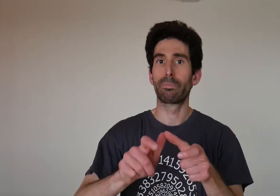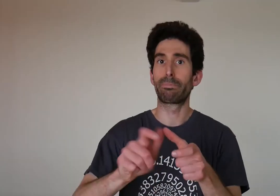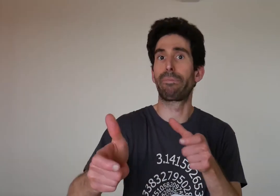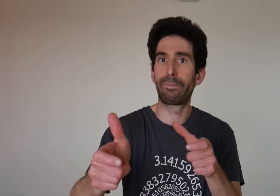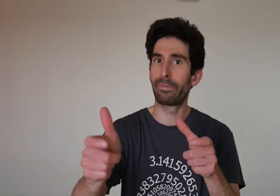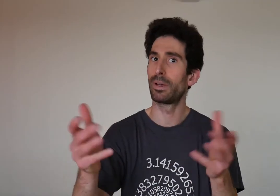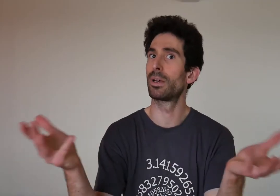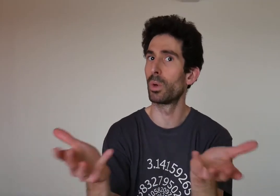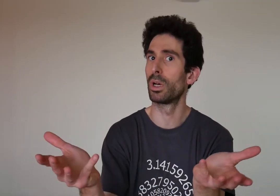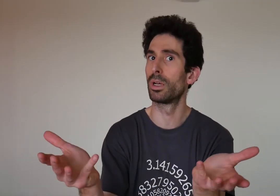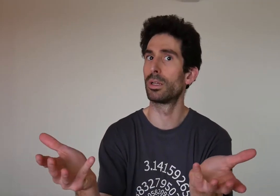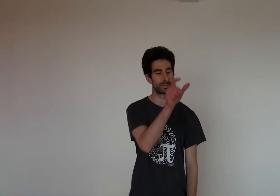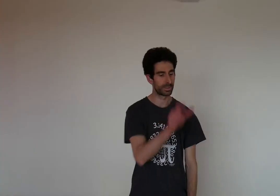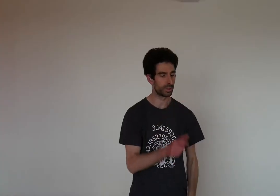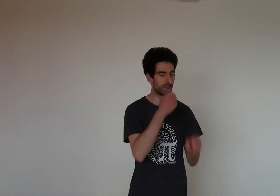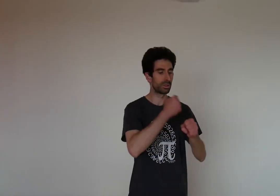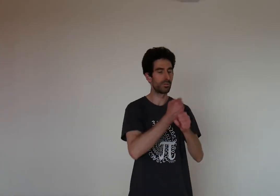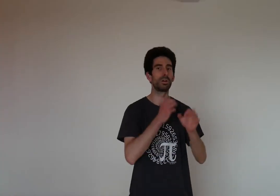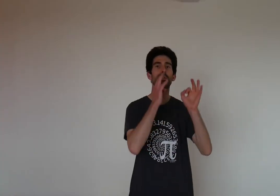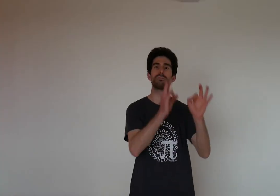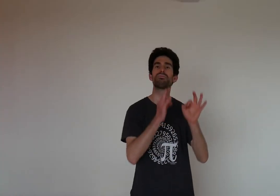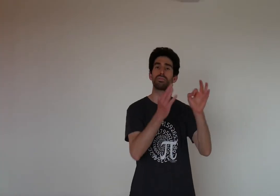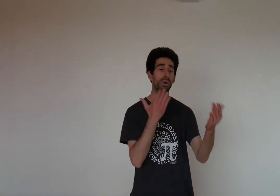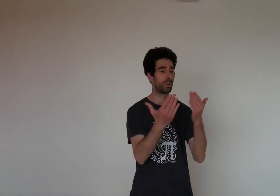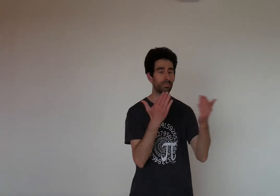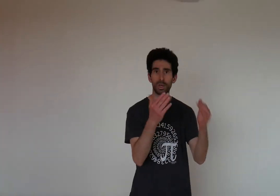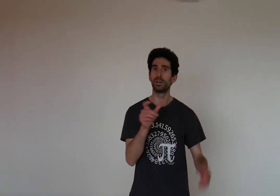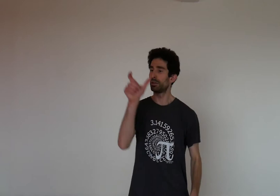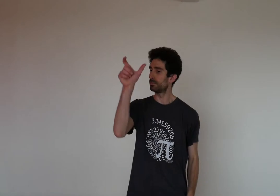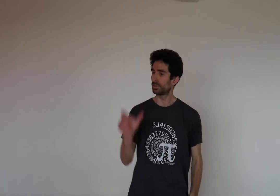Quelles sont les conséquences ? Comparé à un salarié lambda,